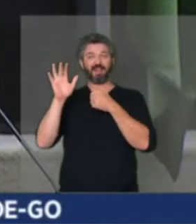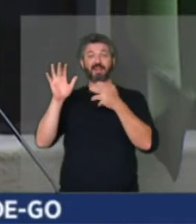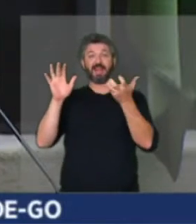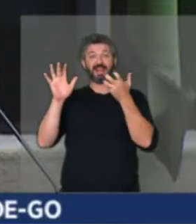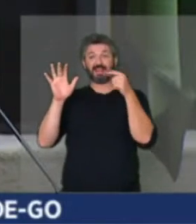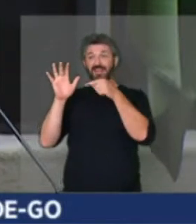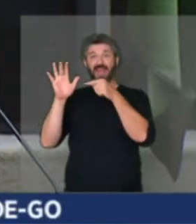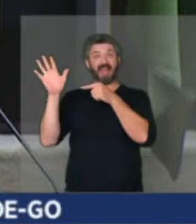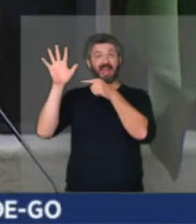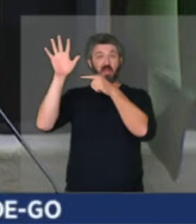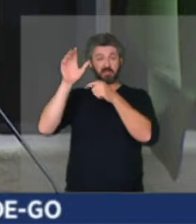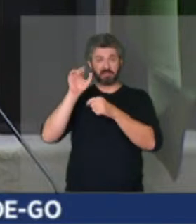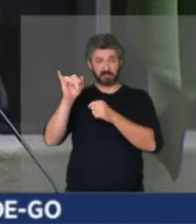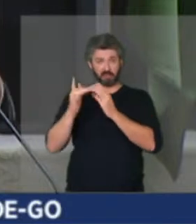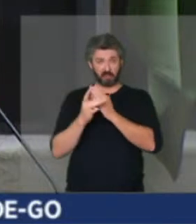ESTIVESSE A 3 REAIS , O LUCRO